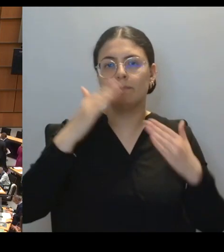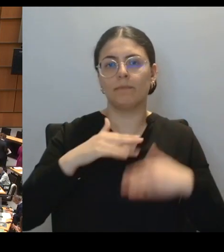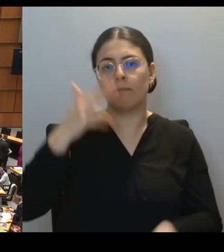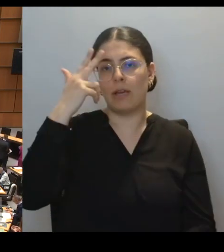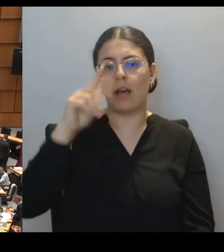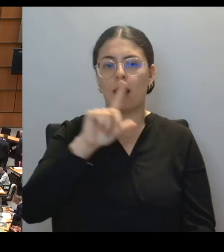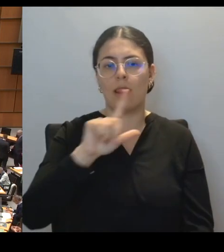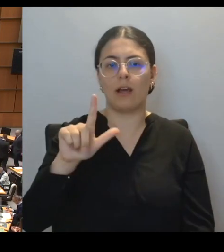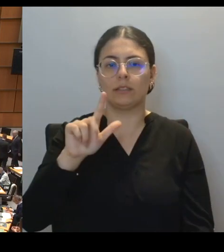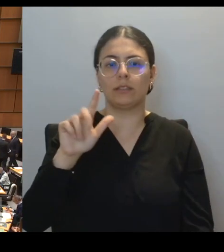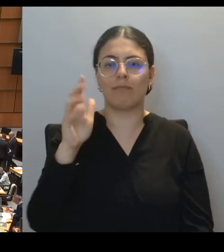Herr Christian Ronneburg